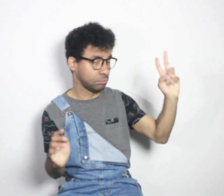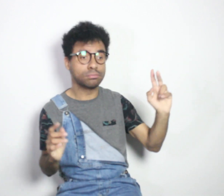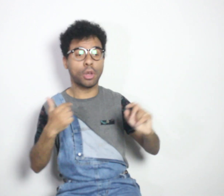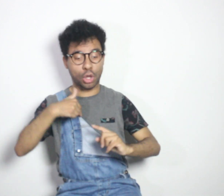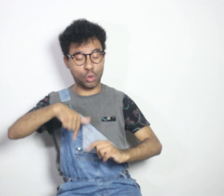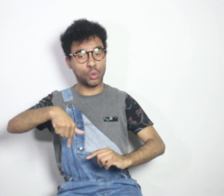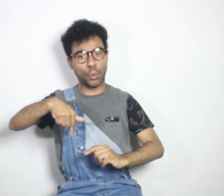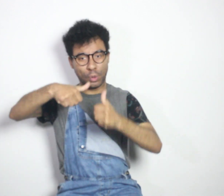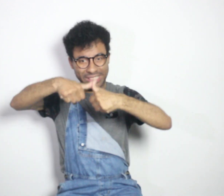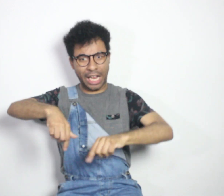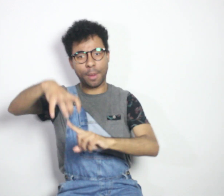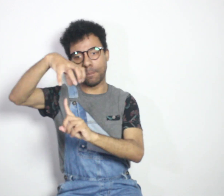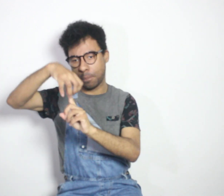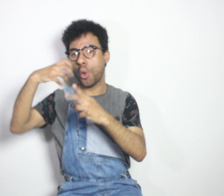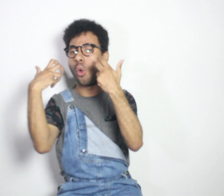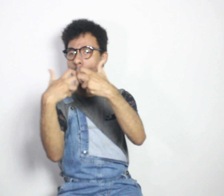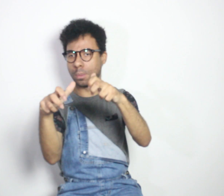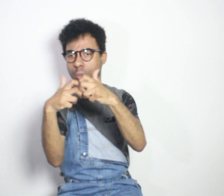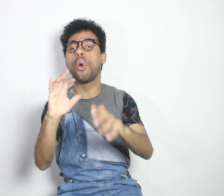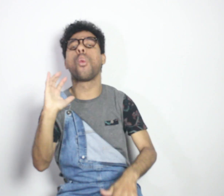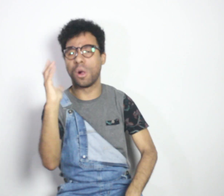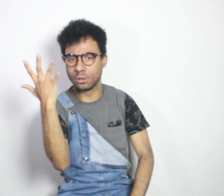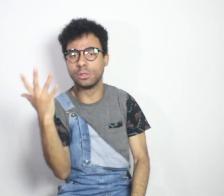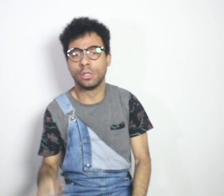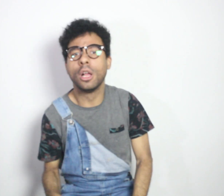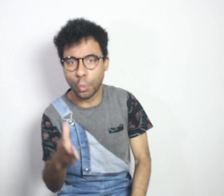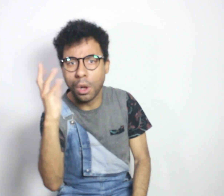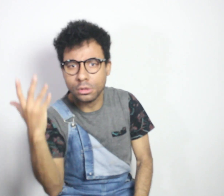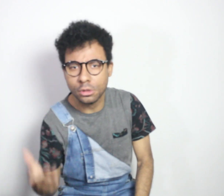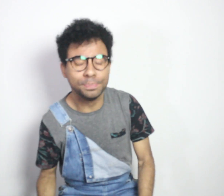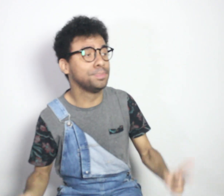Eu estou ponto ônibus . Que aconteceu !